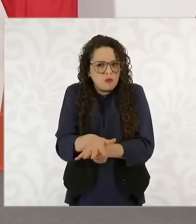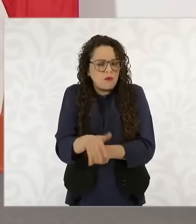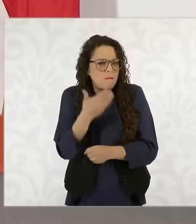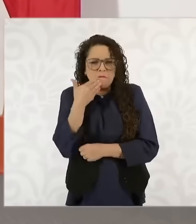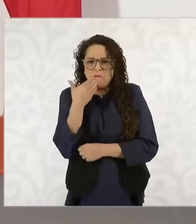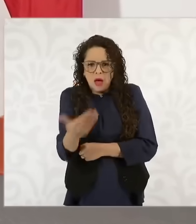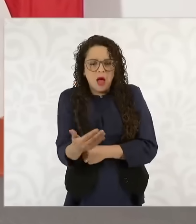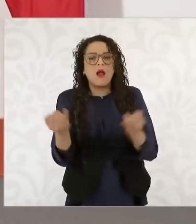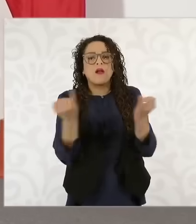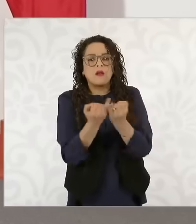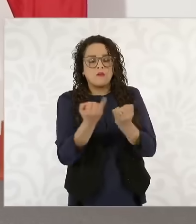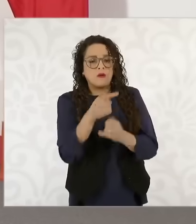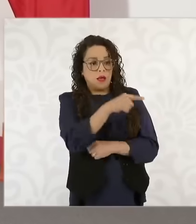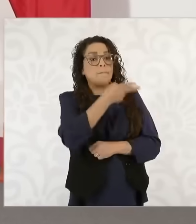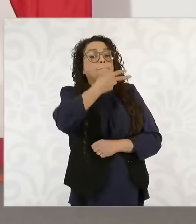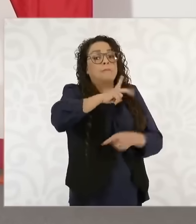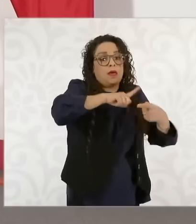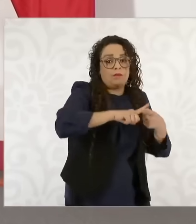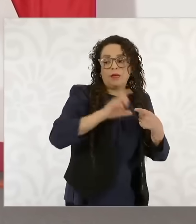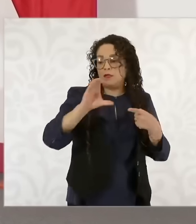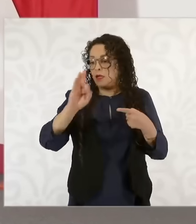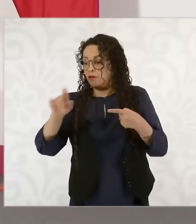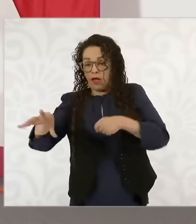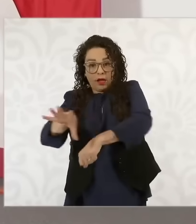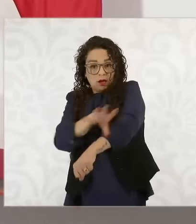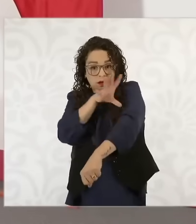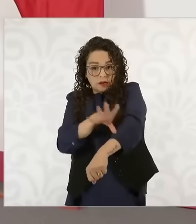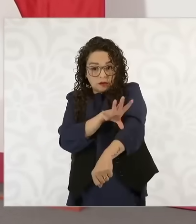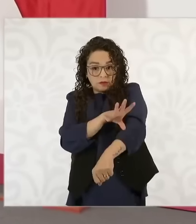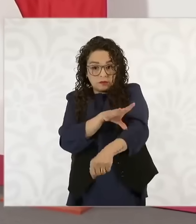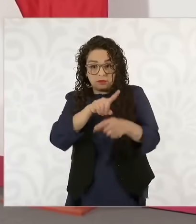de Comisión Federal de Electricidad con la Generación Eléctrica, uno de los grandes temas